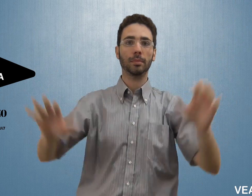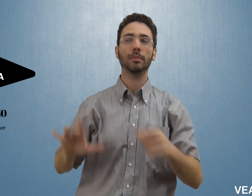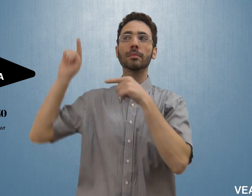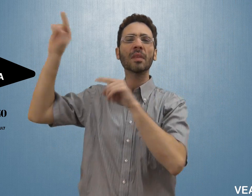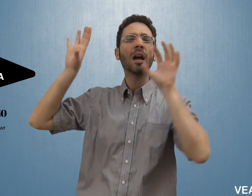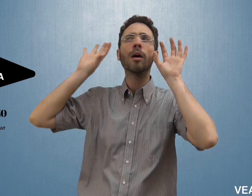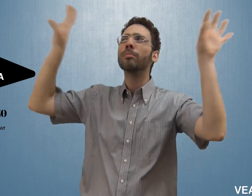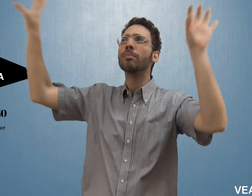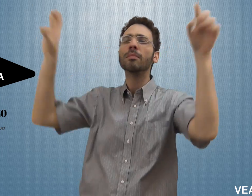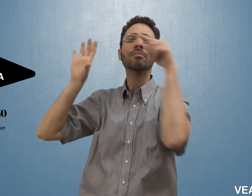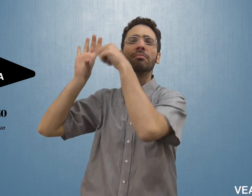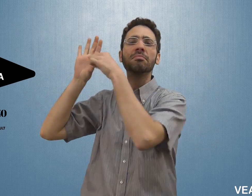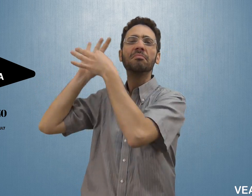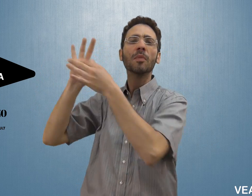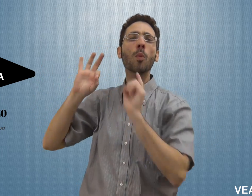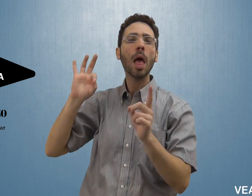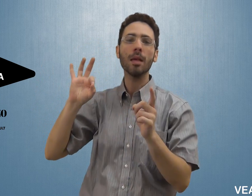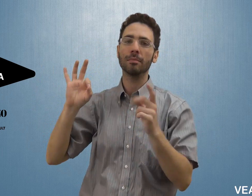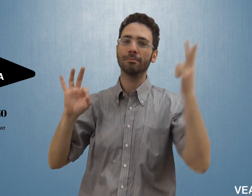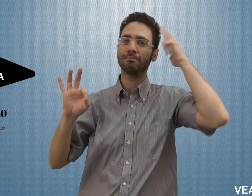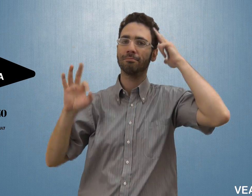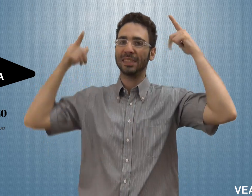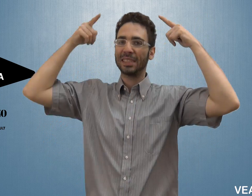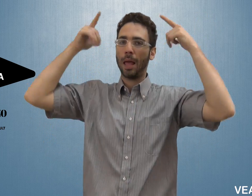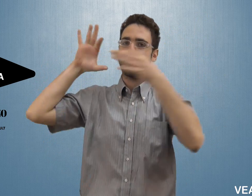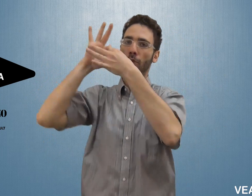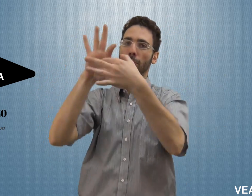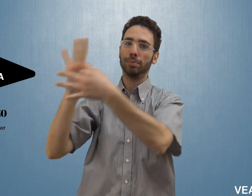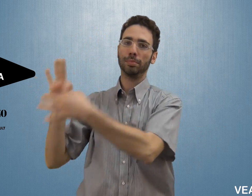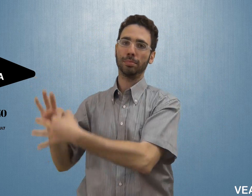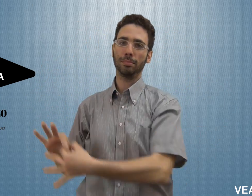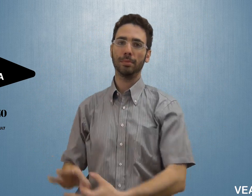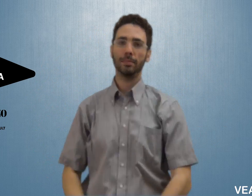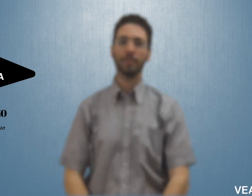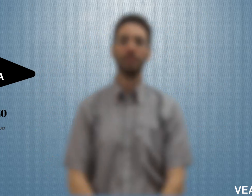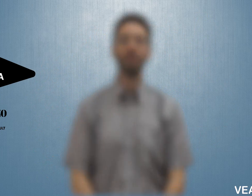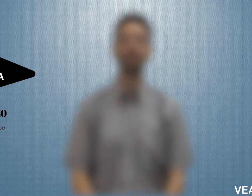di sculture settecentesche raffiguranti dei santi.